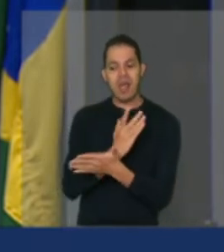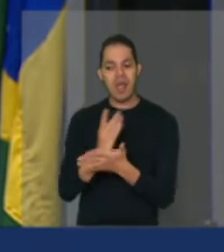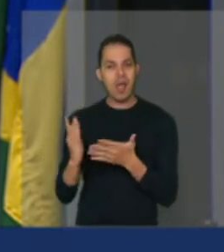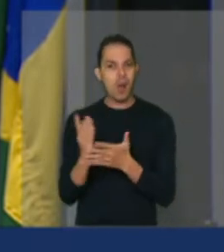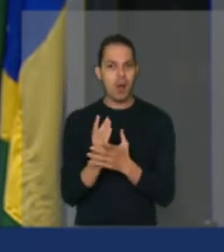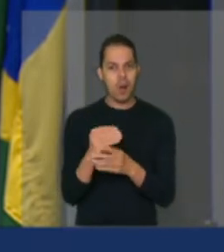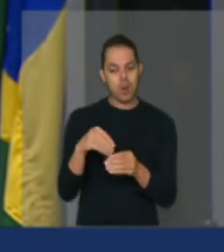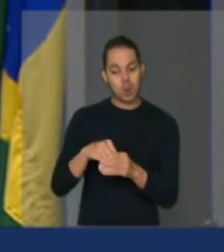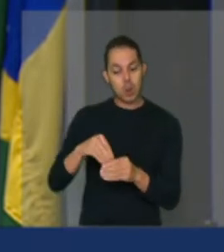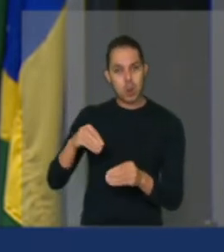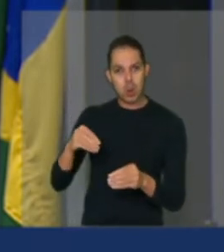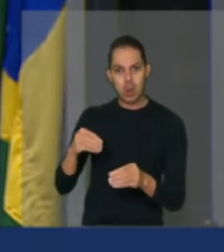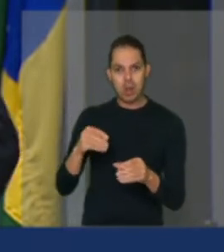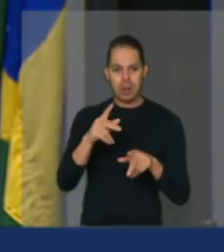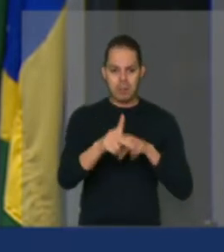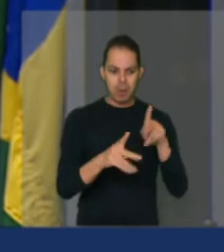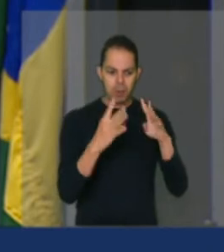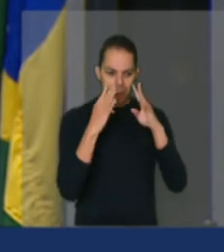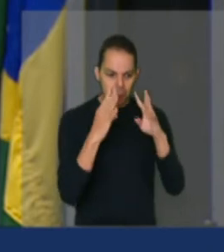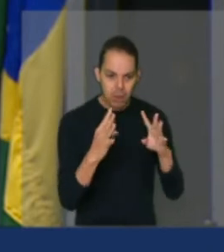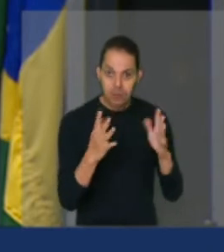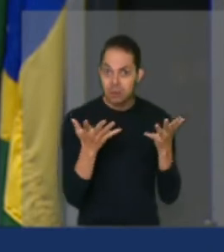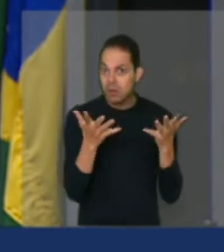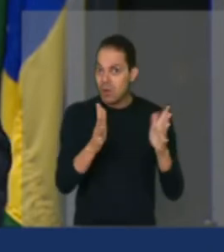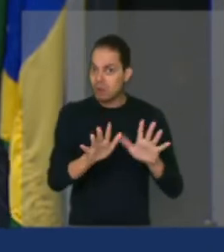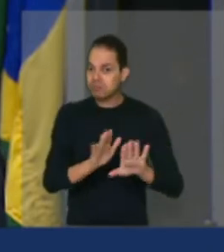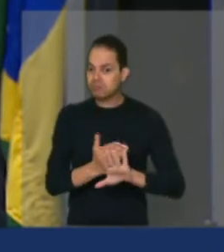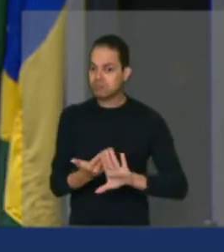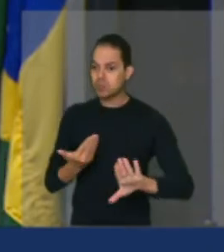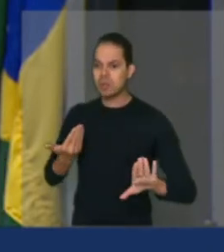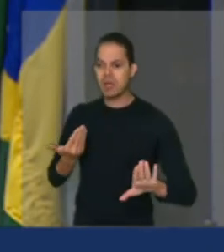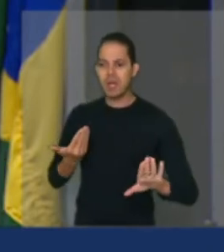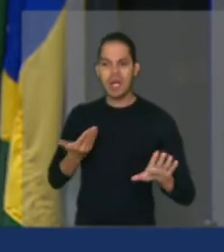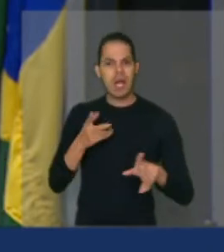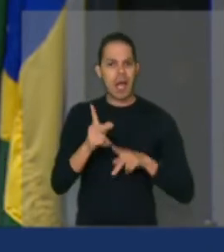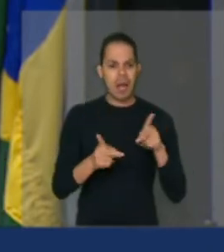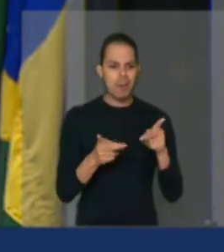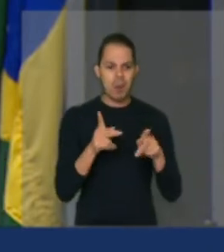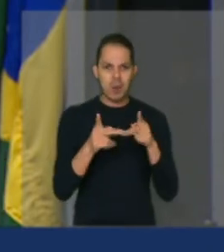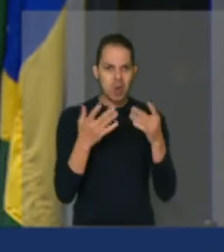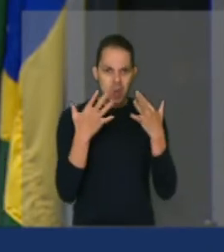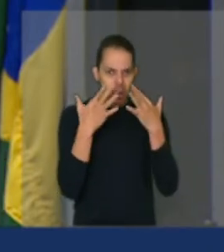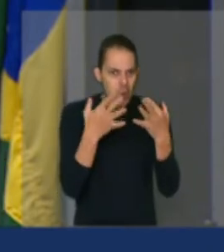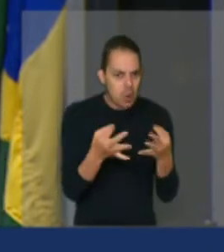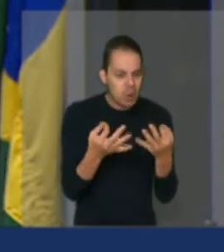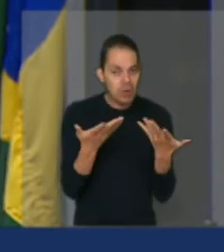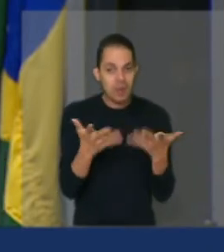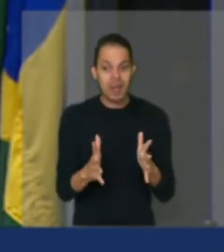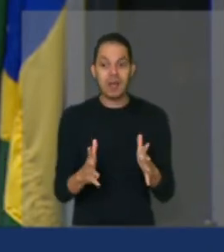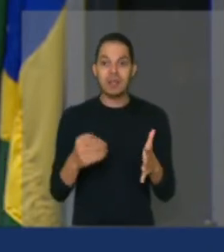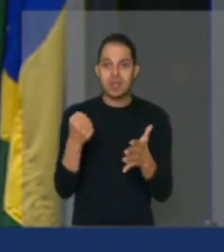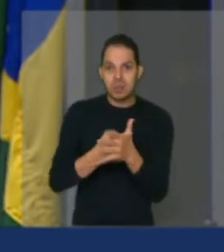AINDA QUE NÃO QUISESSEM OUVIR A POPULAÇÃO, SE RECUSAM A LUTAR POR DEMOCRACIA E TRANSPARÊNCIA DO NOSSO